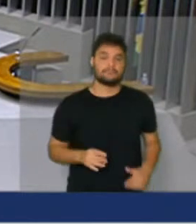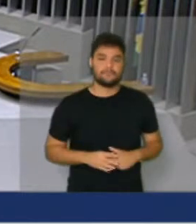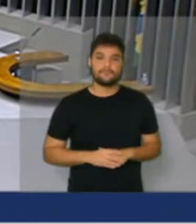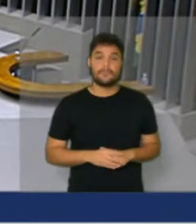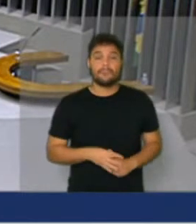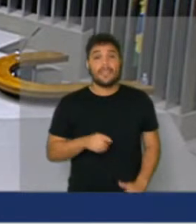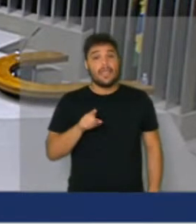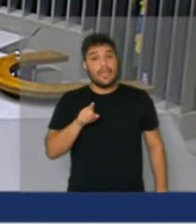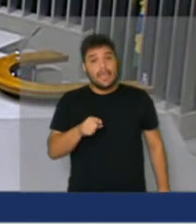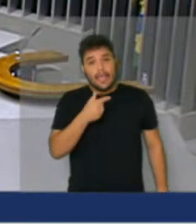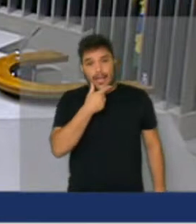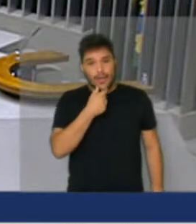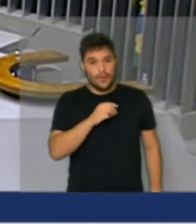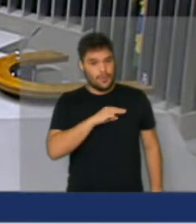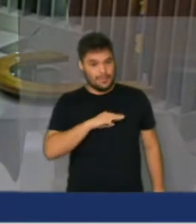GOVERNO BOLSONARO , O MINISTRO PAULO GUEDES INTEGRA DEZENAS